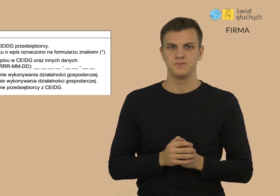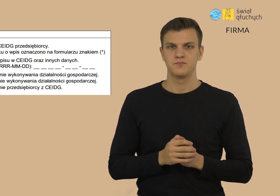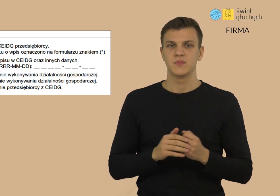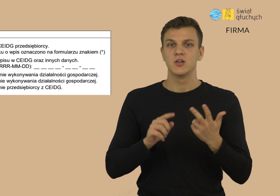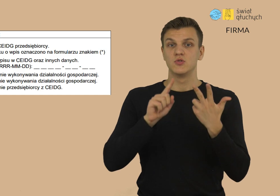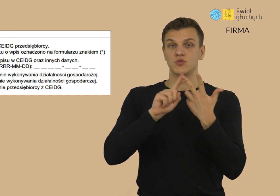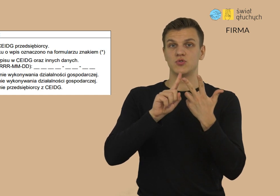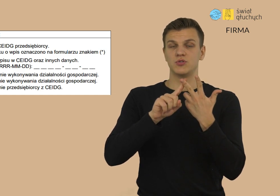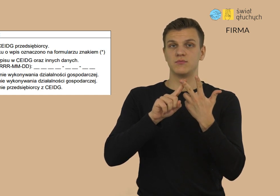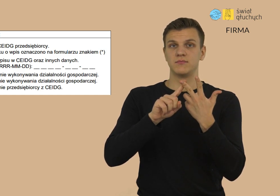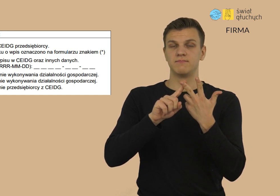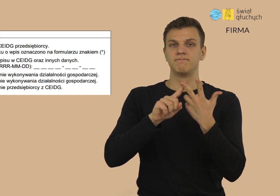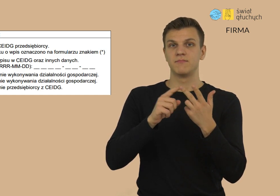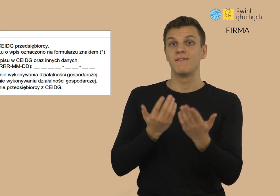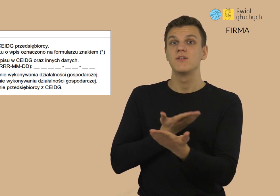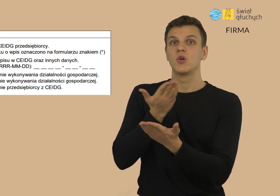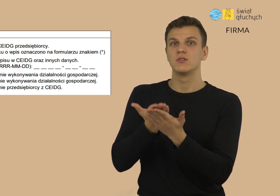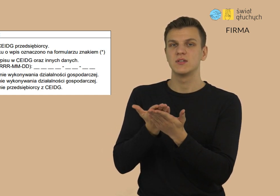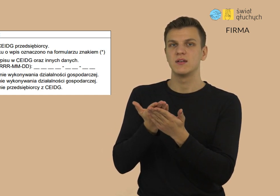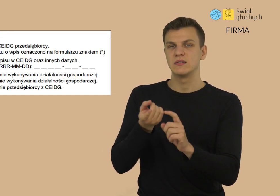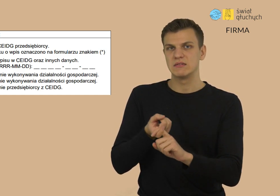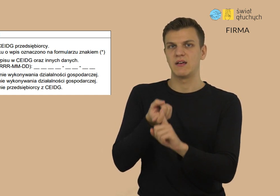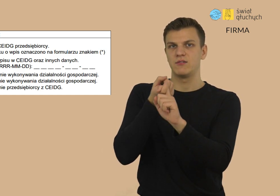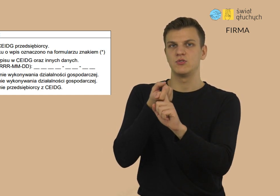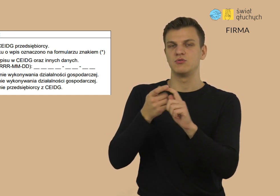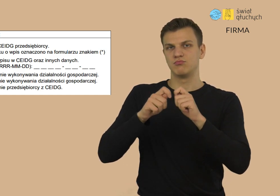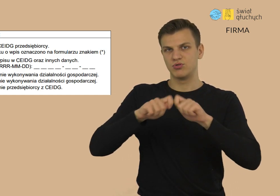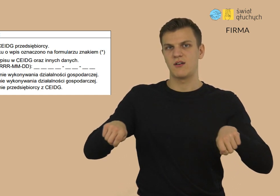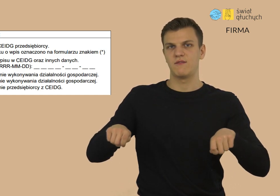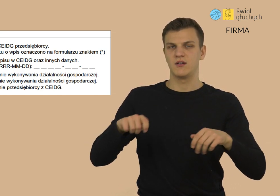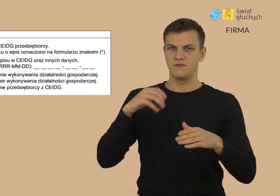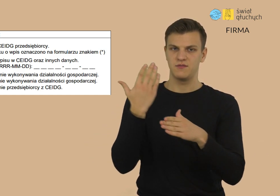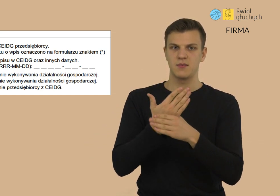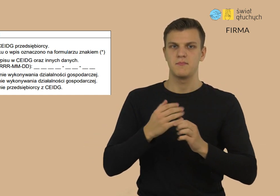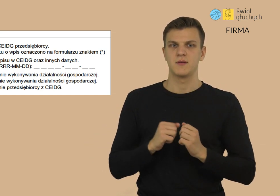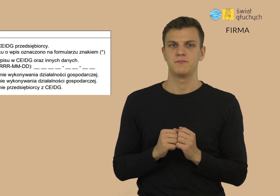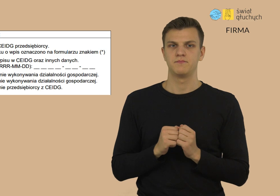Trzecia – złożenie wniosku o wpis do informacji o zawieszeniu, czy przerwaniu działalności gospodarczej.